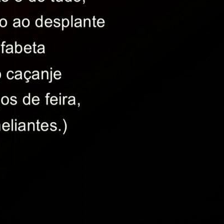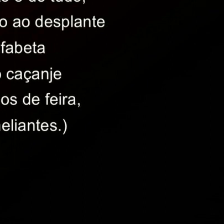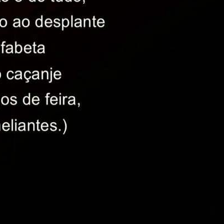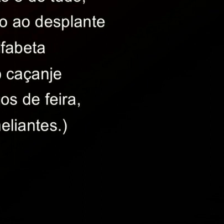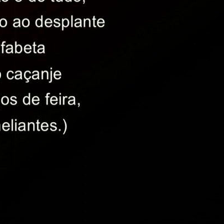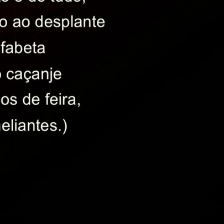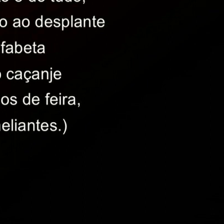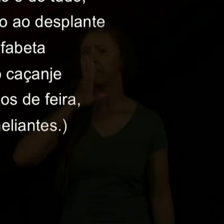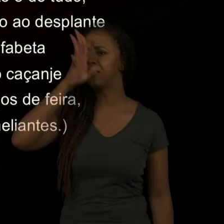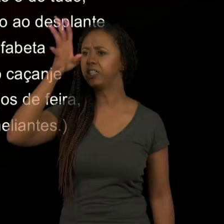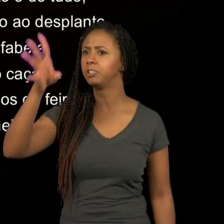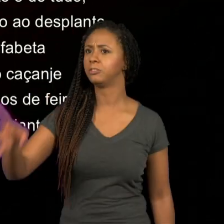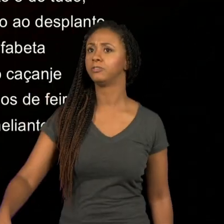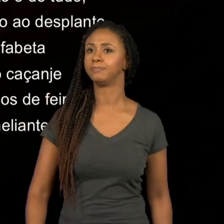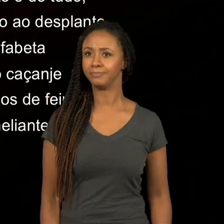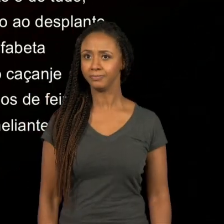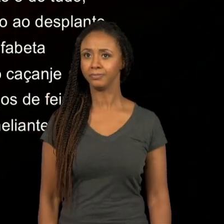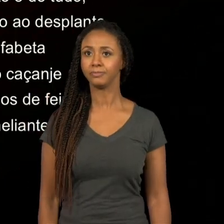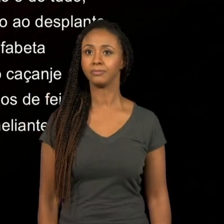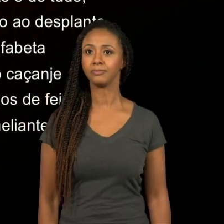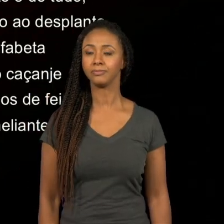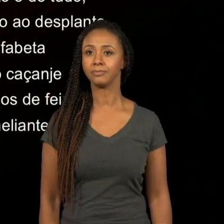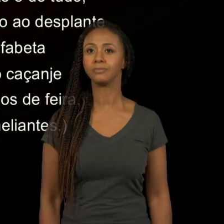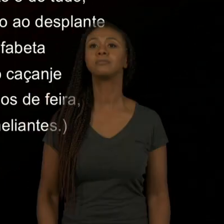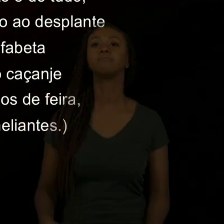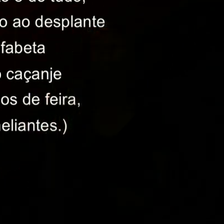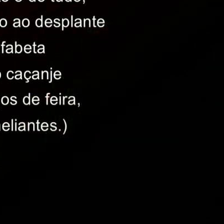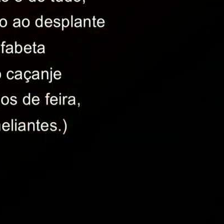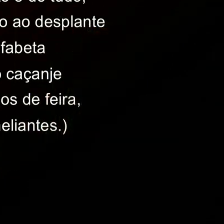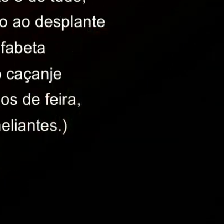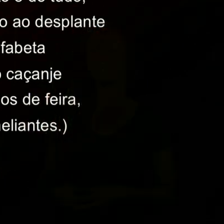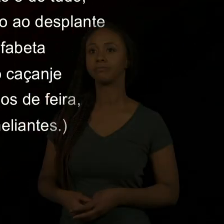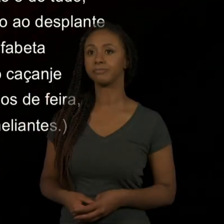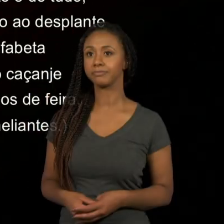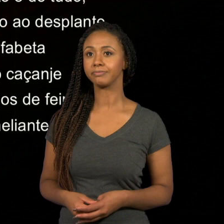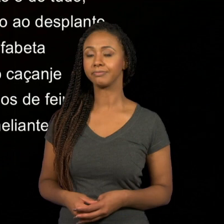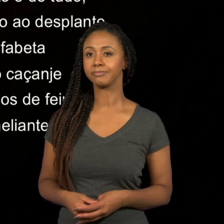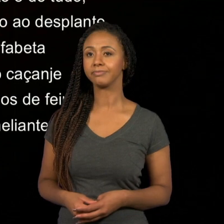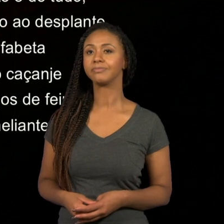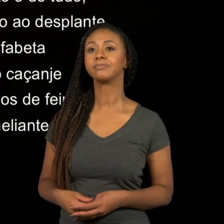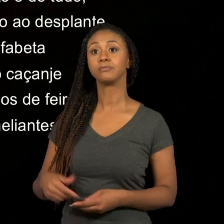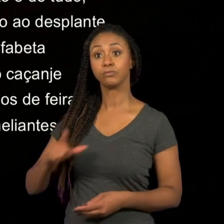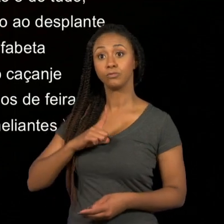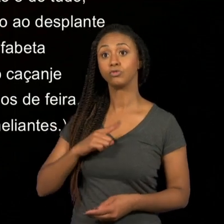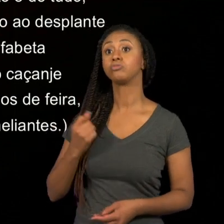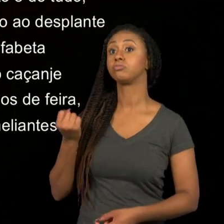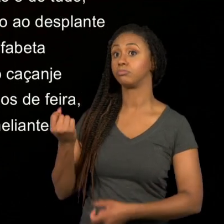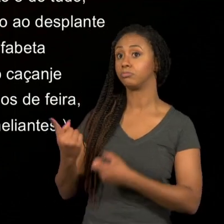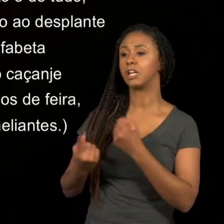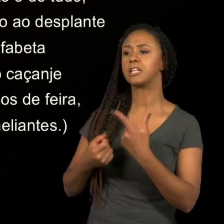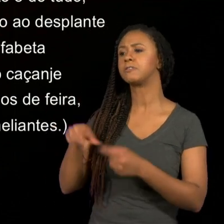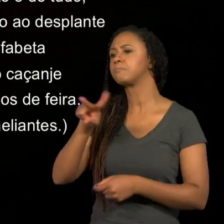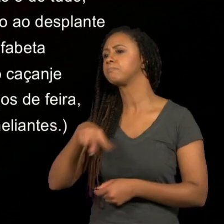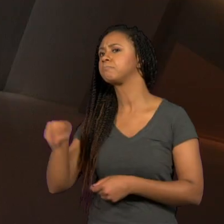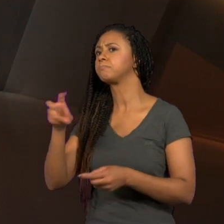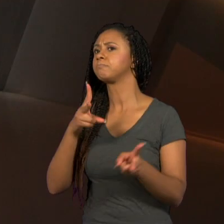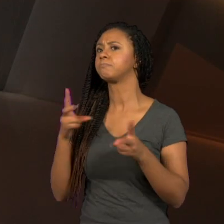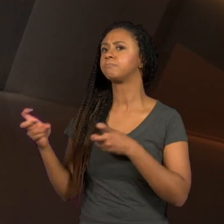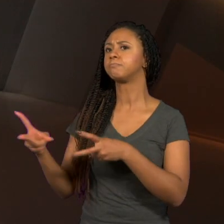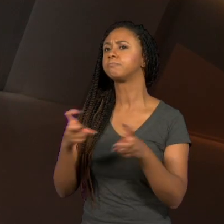DE CURUMBA, NO CAÇANJE PRÓPRIO DOS CEGOS DE FEIRA, MUITAS VEZES MELIANTES.)" ENTÃO, VEJA,